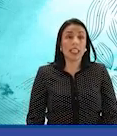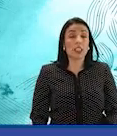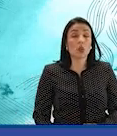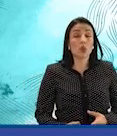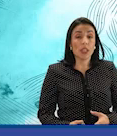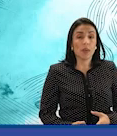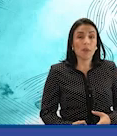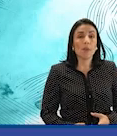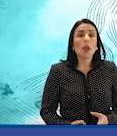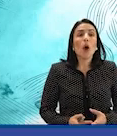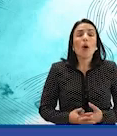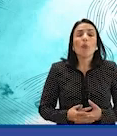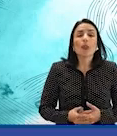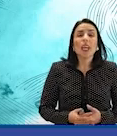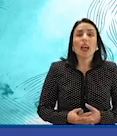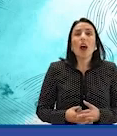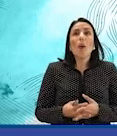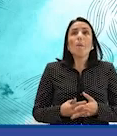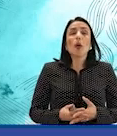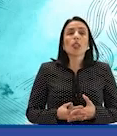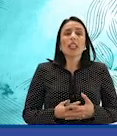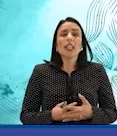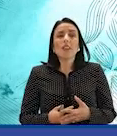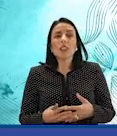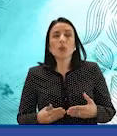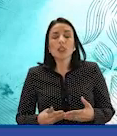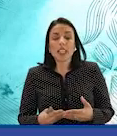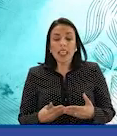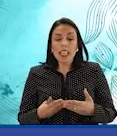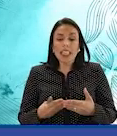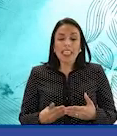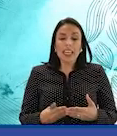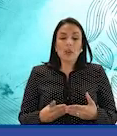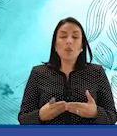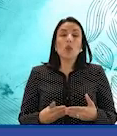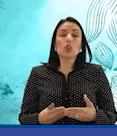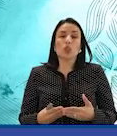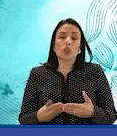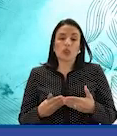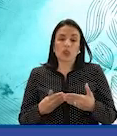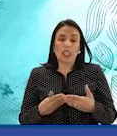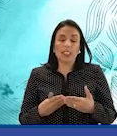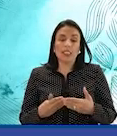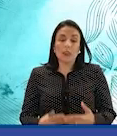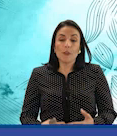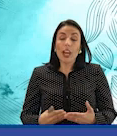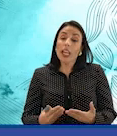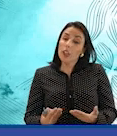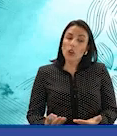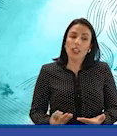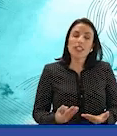exclusiva. ¿Por qué? Porque resulta que muchos regidores,